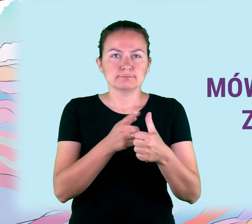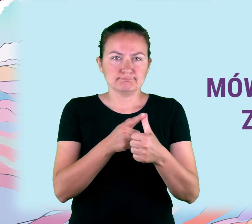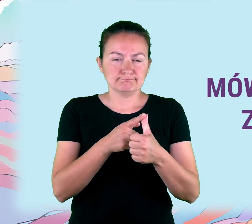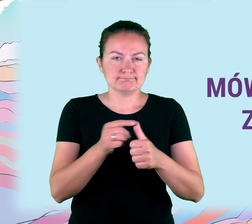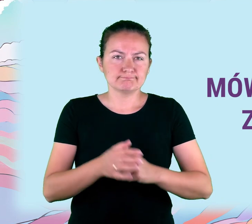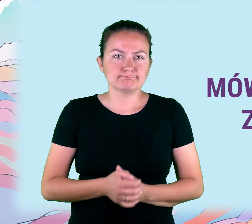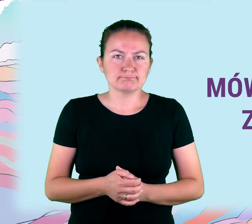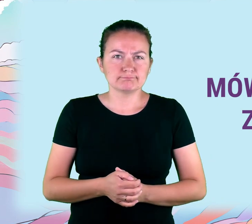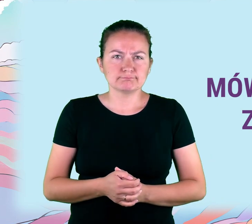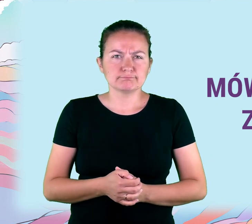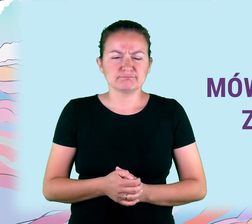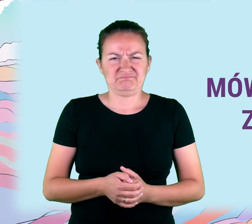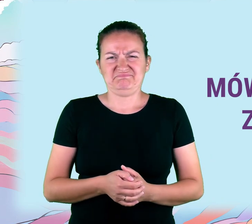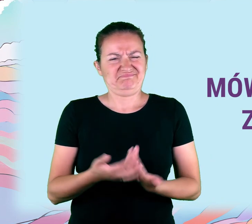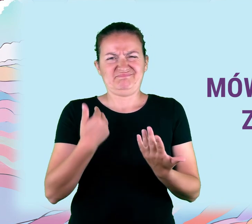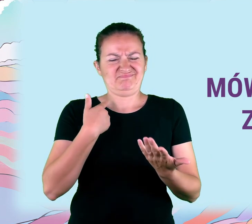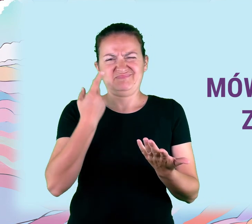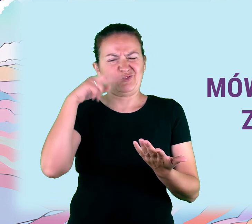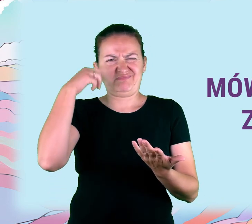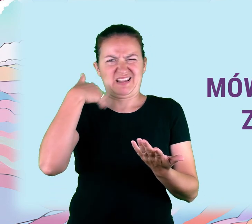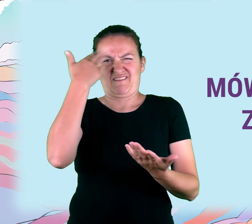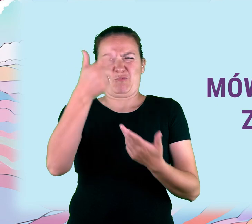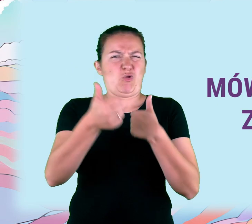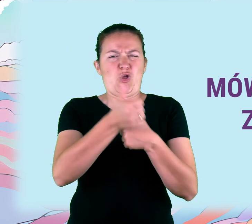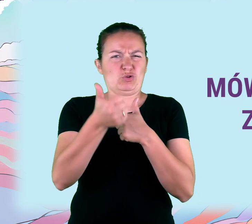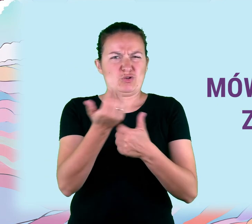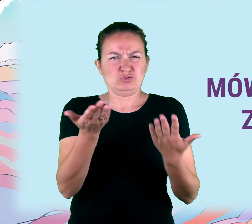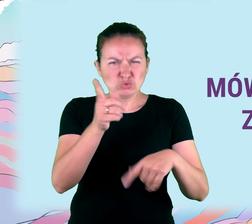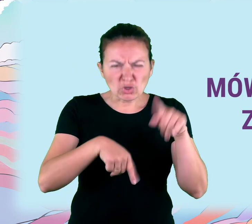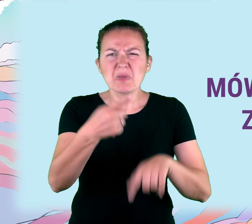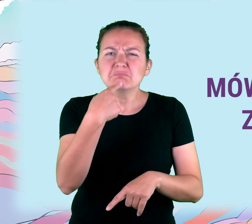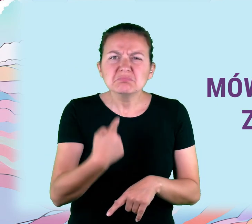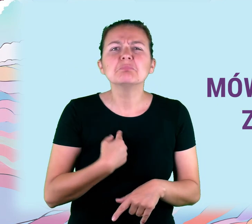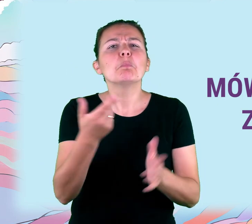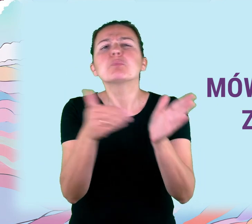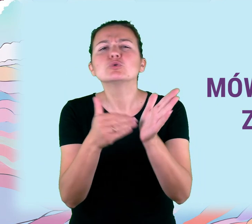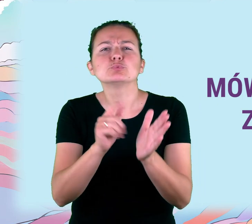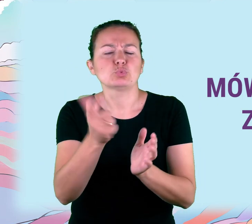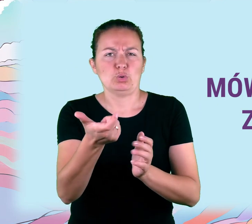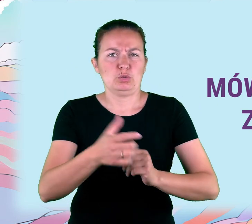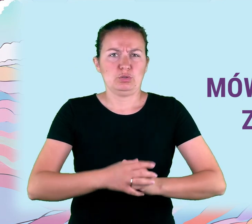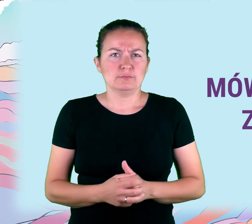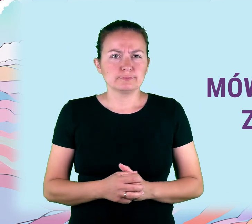1. Nie wiem, o co ci chodzi. Powiedz prosto z mostu, czego potrzebujesz.